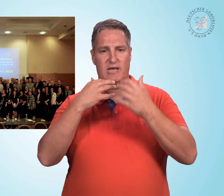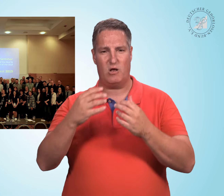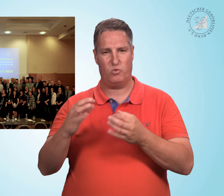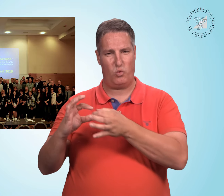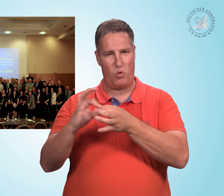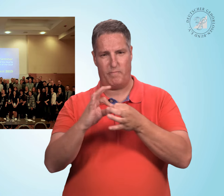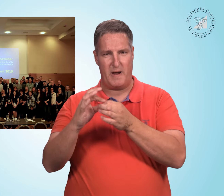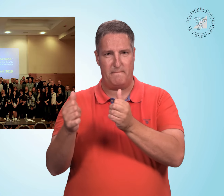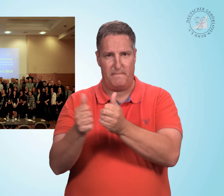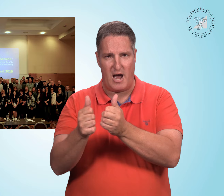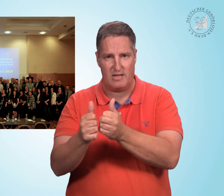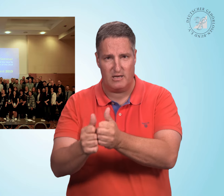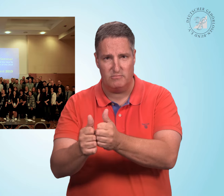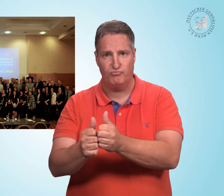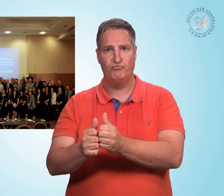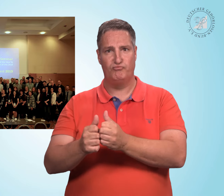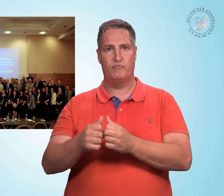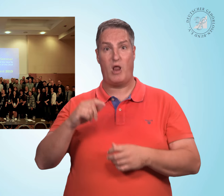Berichte der Kooperationspartner wurden präsentiert.